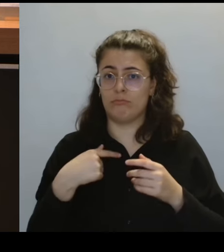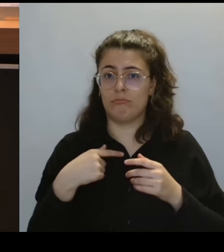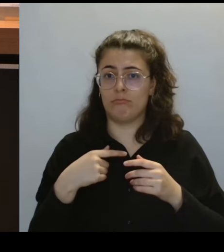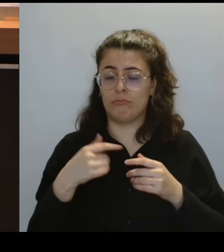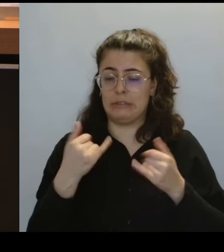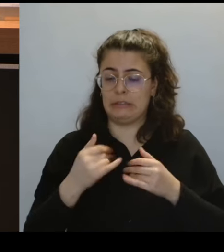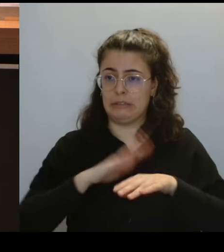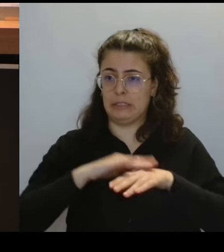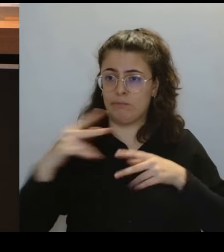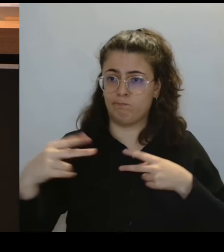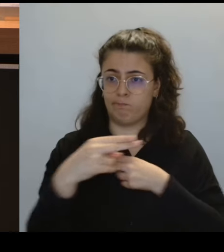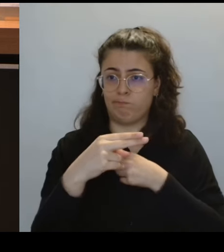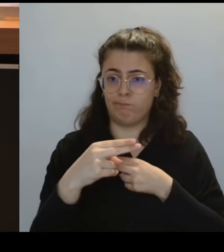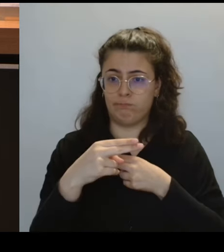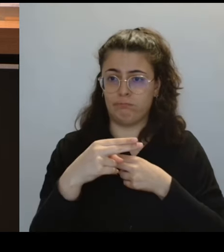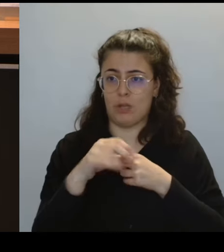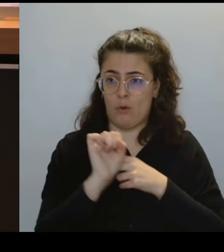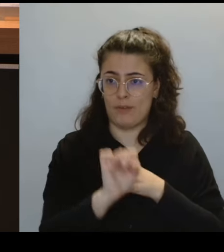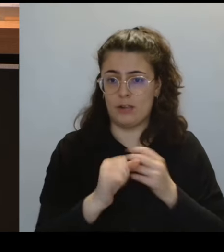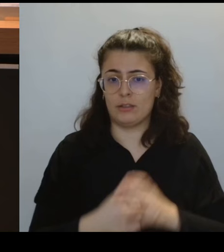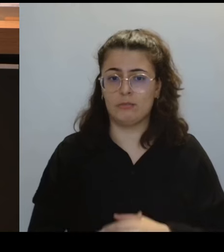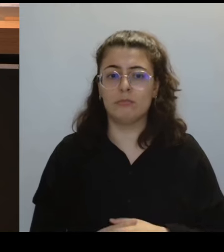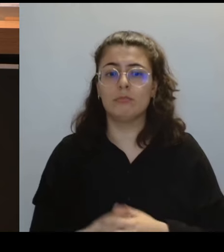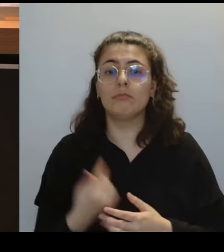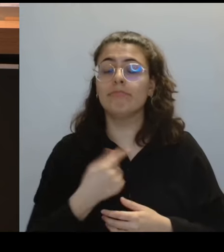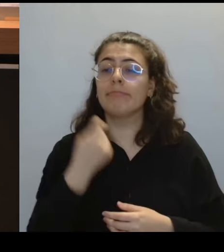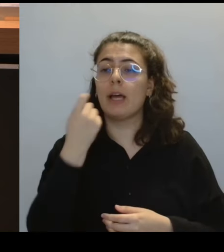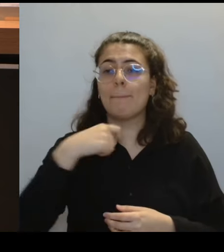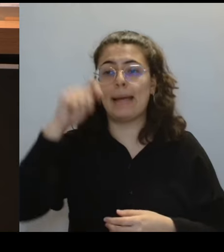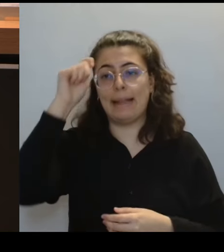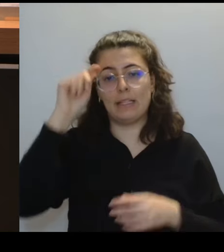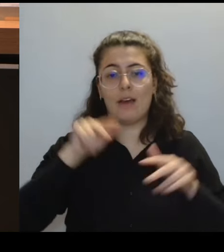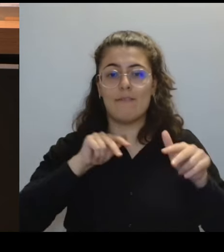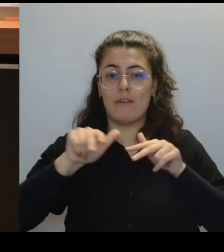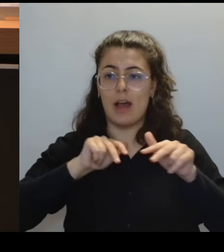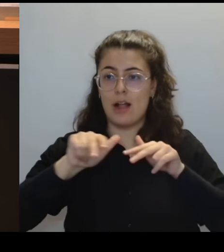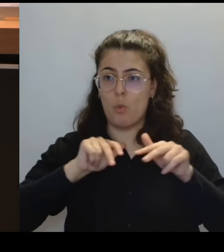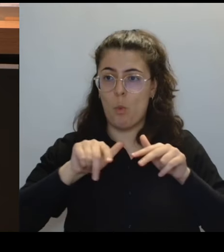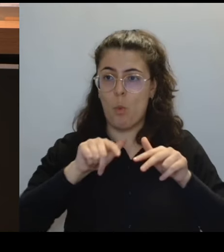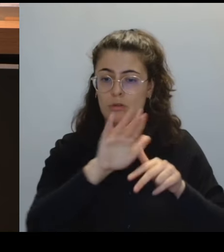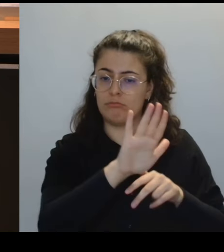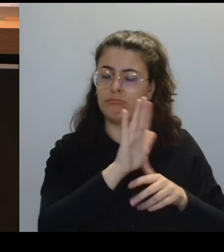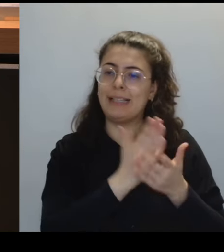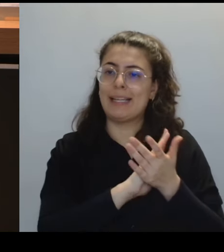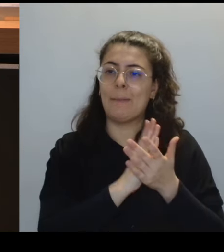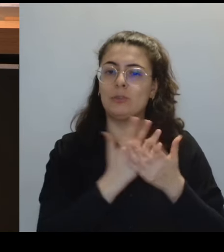Und unsere Berliner Verwaltungen interpretieren das so, dass Menschen, die einen Aufenthaltstitel von weniger als elf